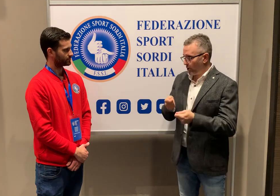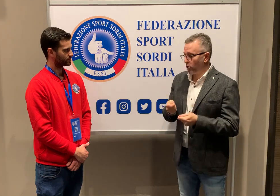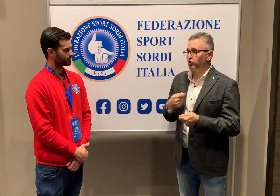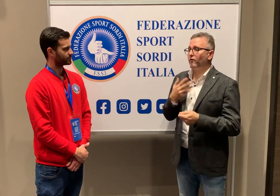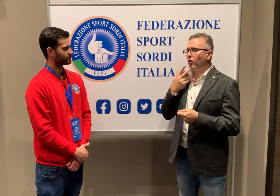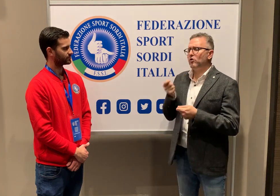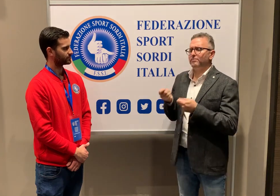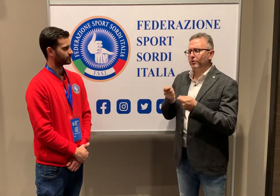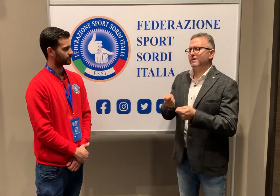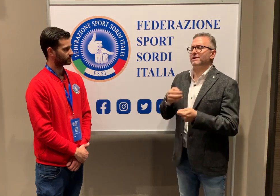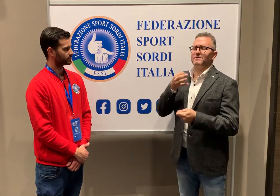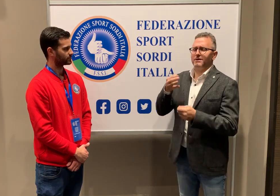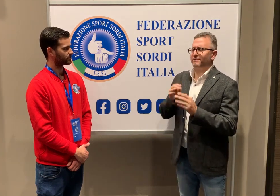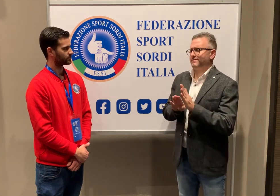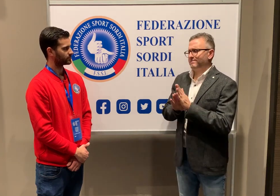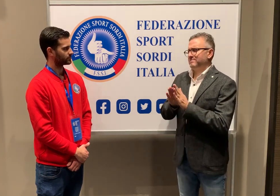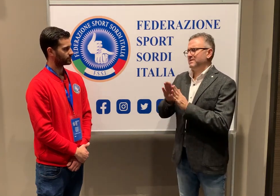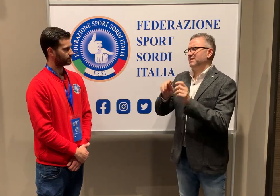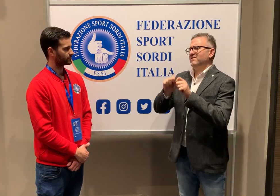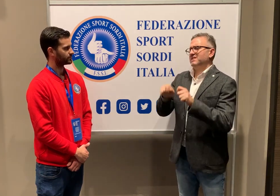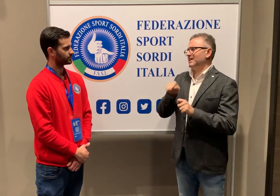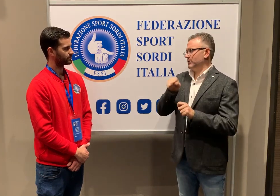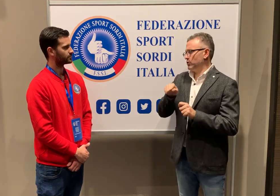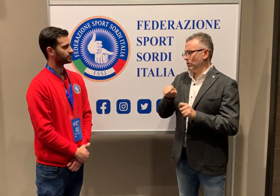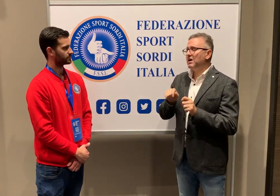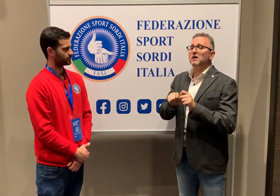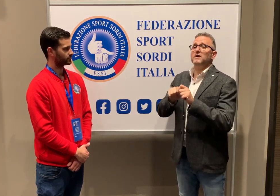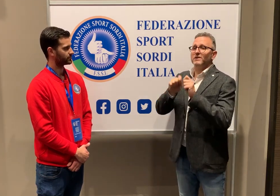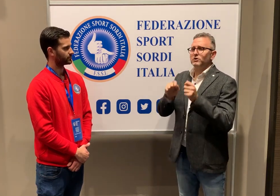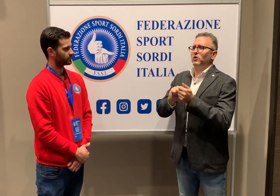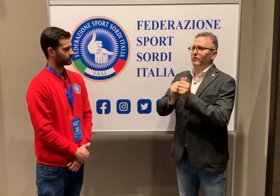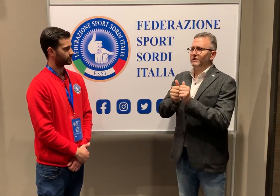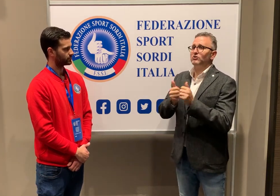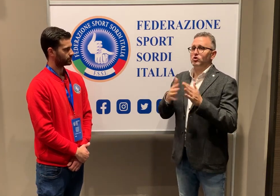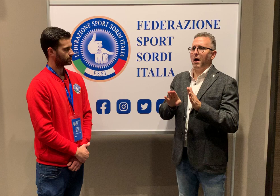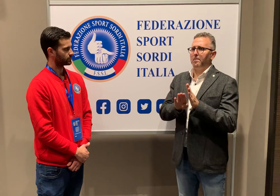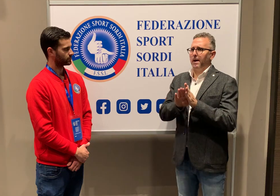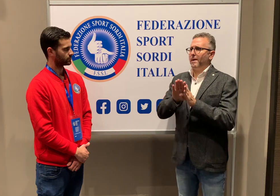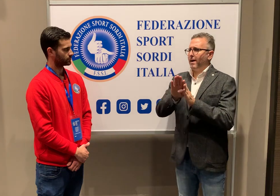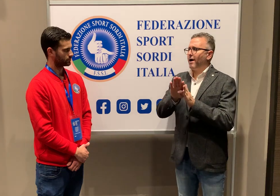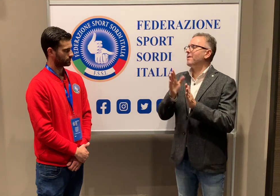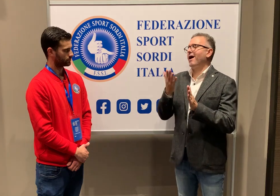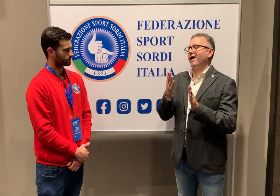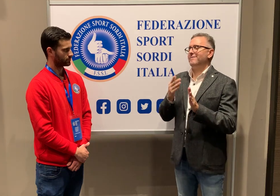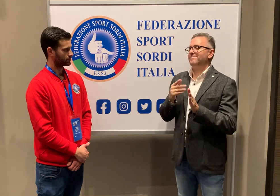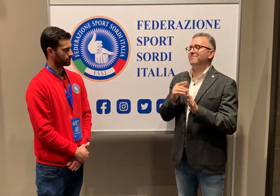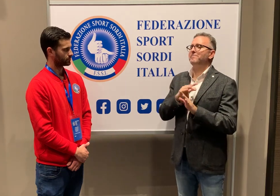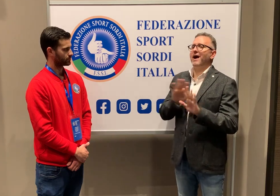porto la mia esperienza con l'obiettivo di migliorare la situazione della Federazione,